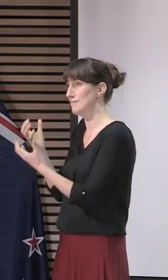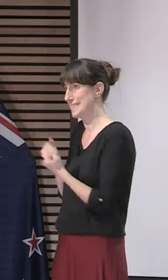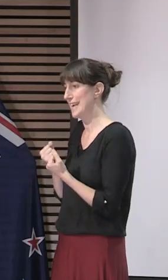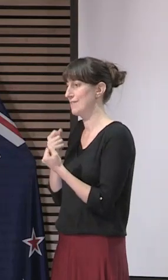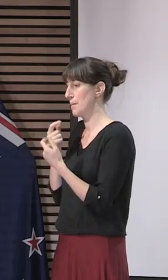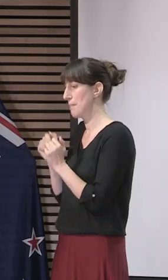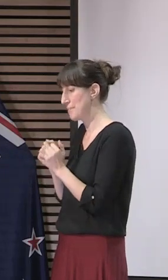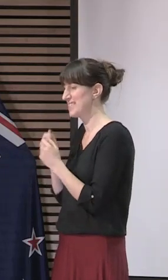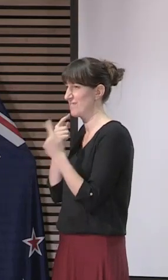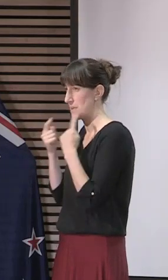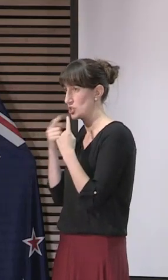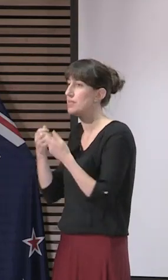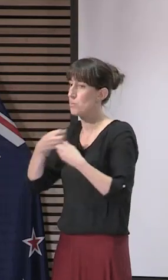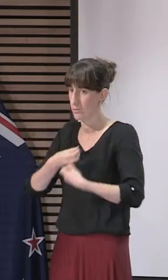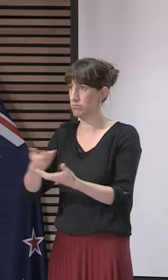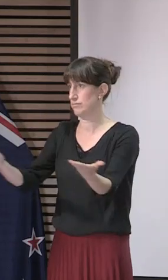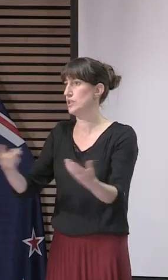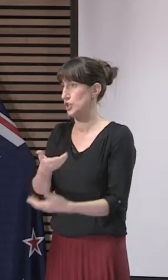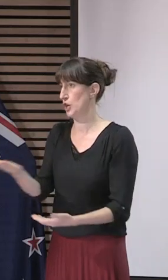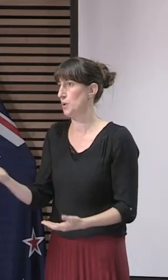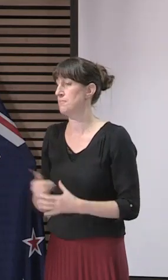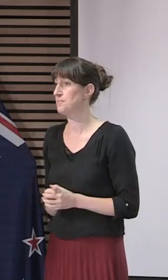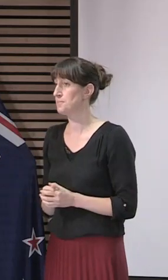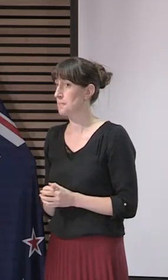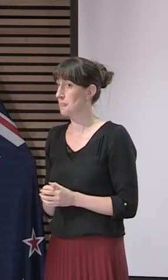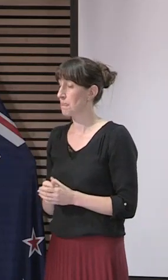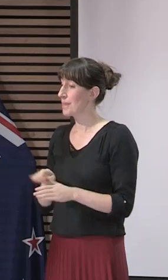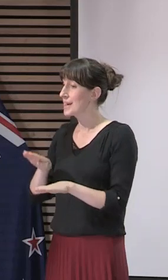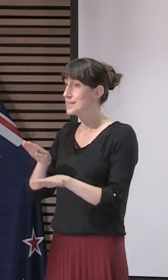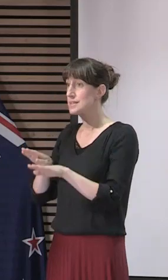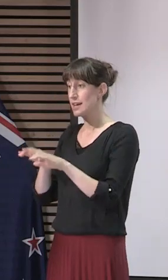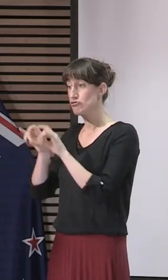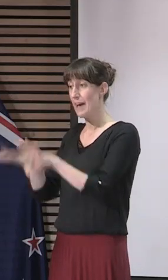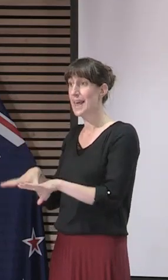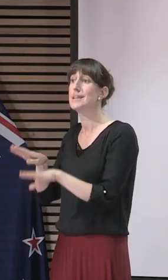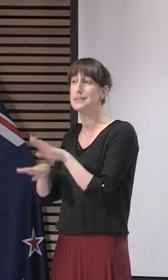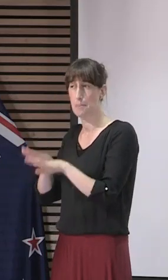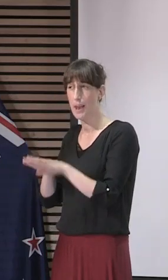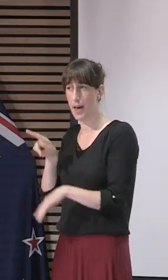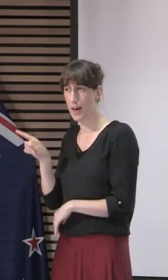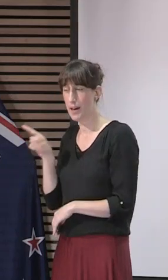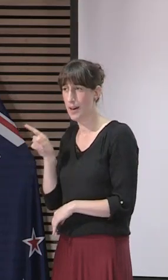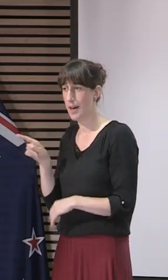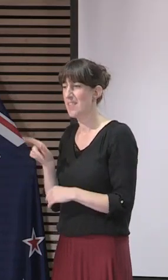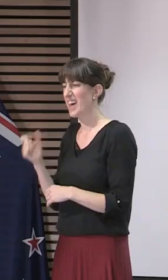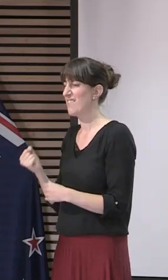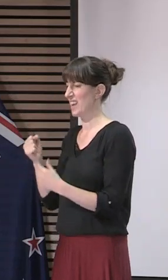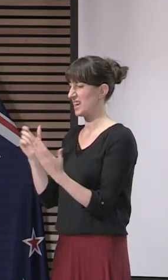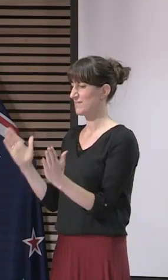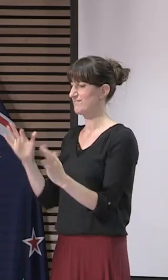matou te mahi a te Minita Iti. Kei te hiahia matou kia tae tata